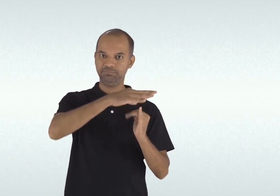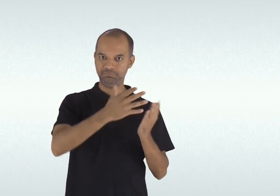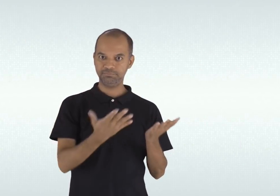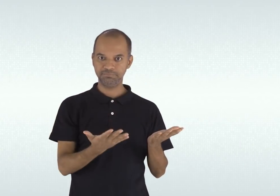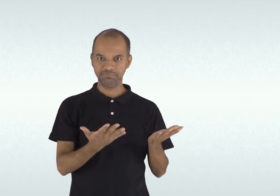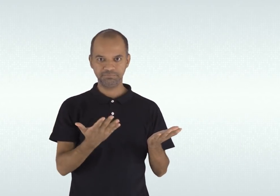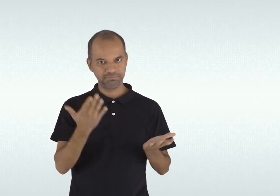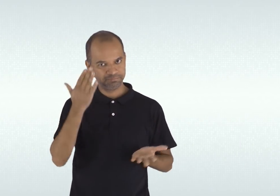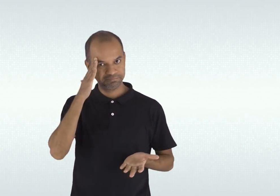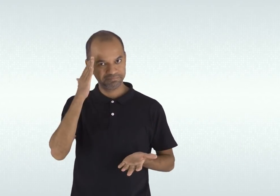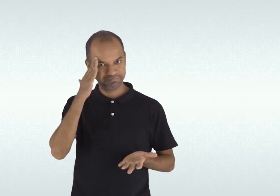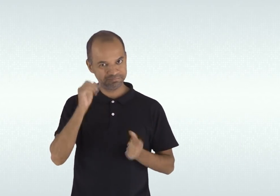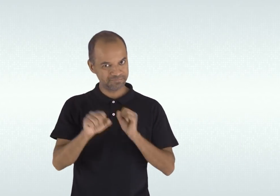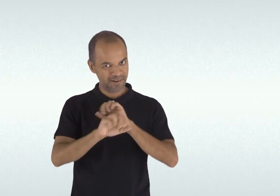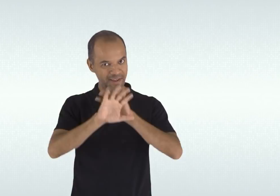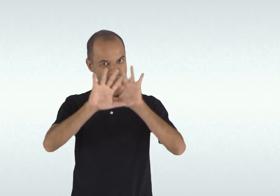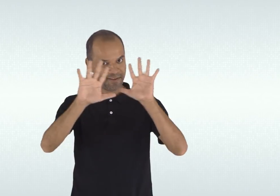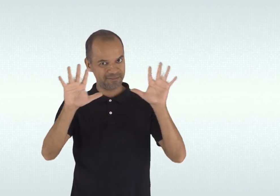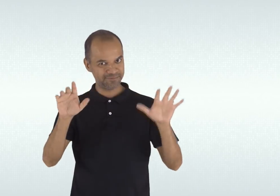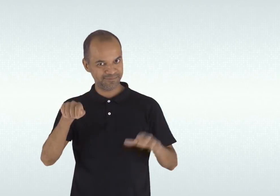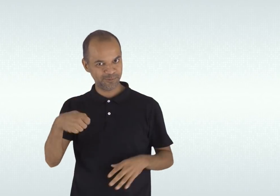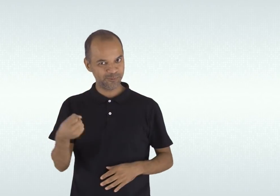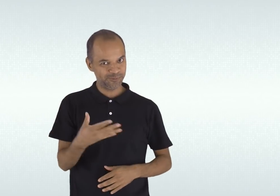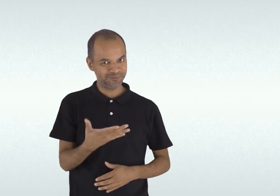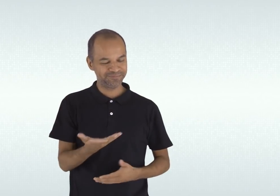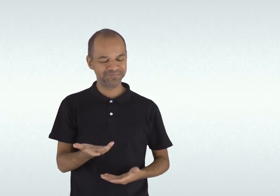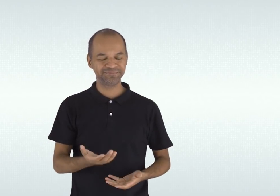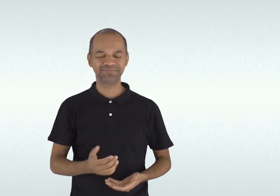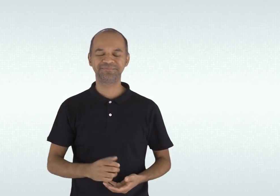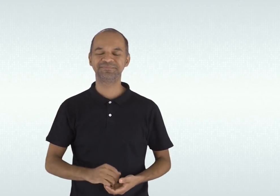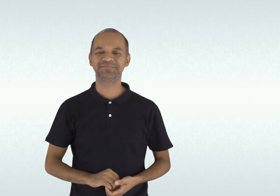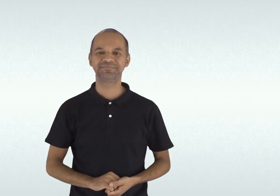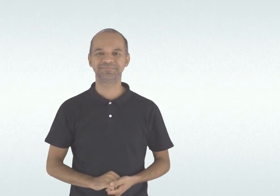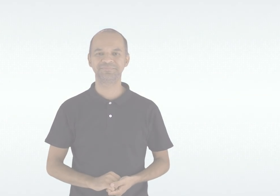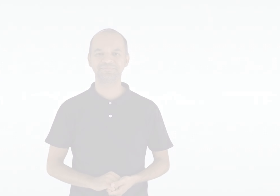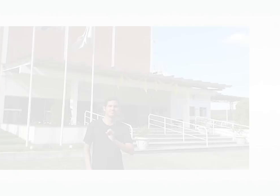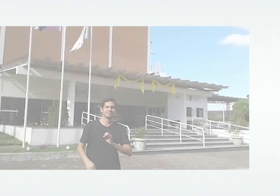Ficou claro como utilizar o novo sinal do Ifes?